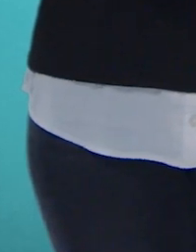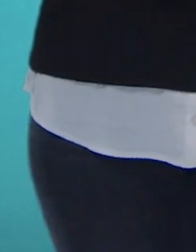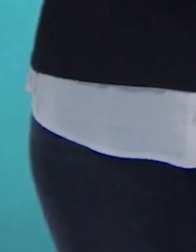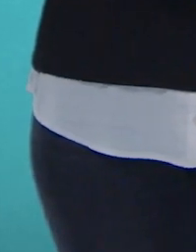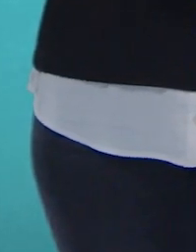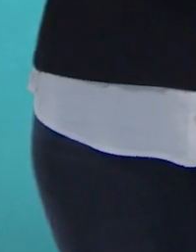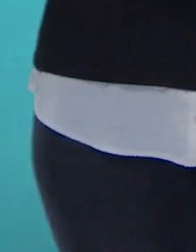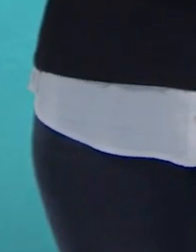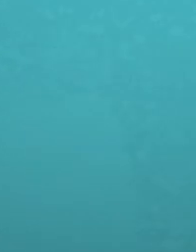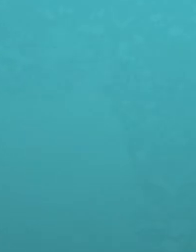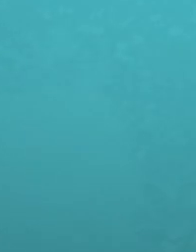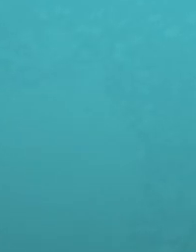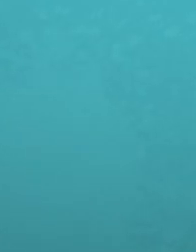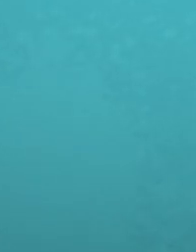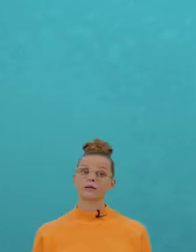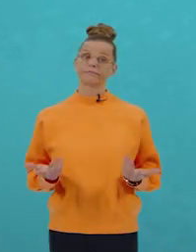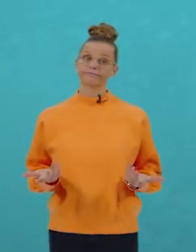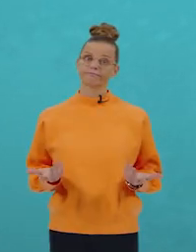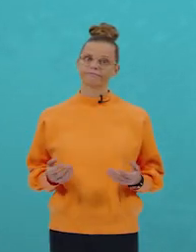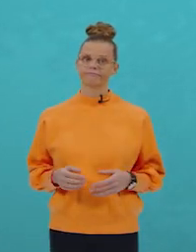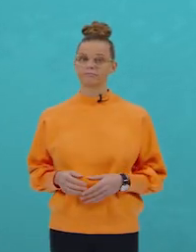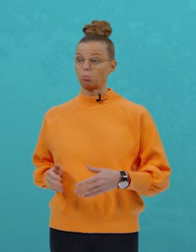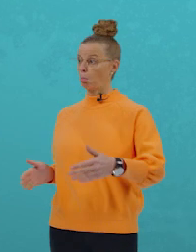für die Arbeit in der Apotheke. Die verschärften Corona-Regeln sorgen für lange Schlangen